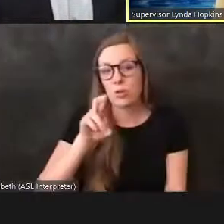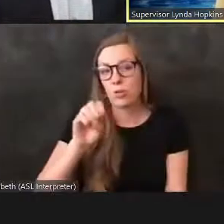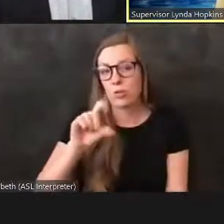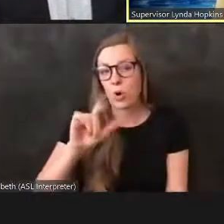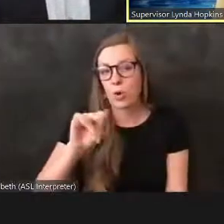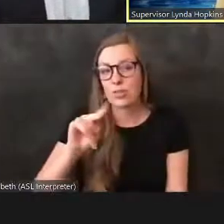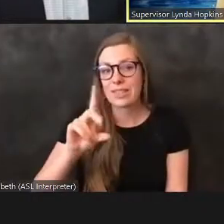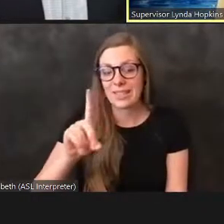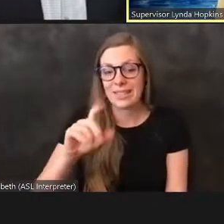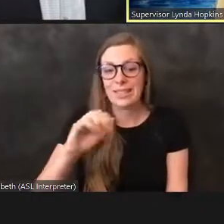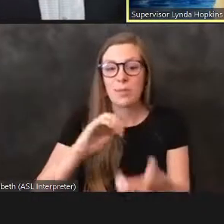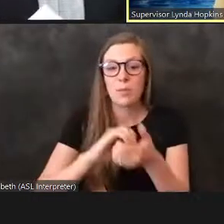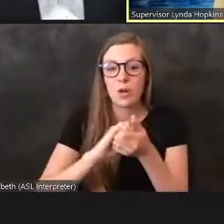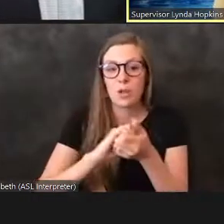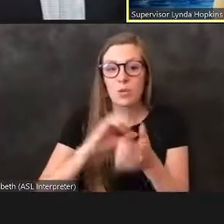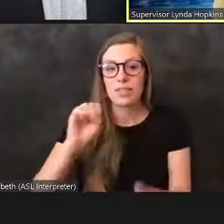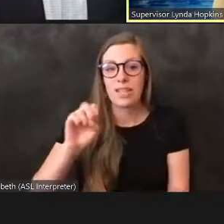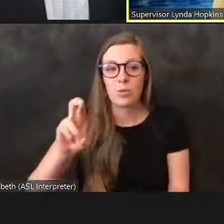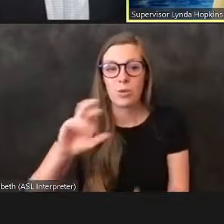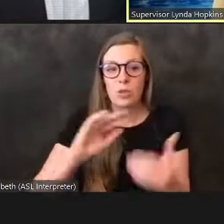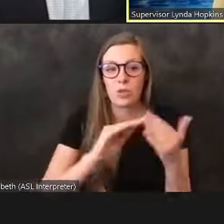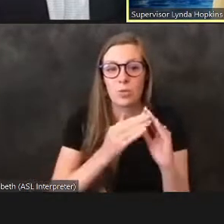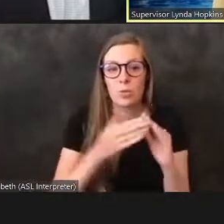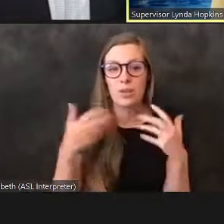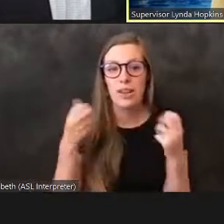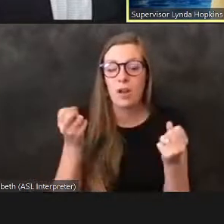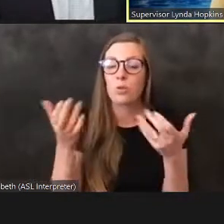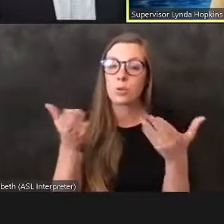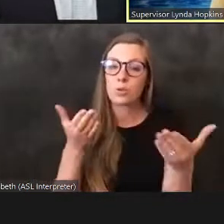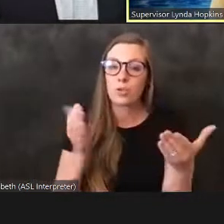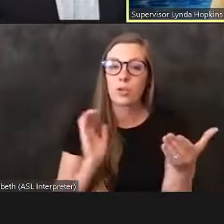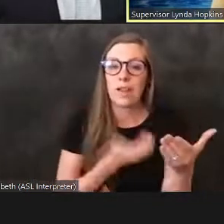nueva clínica de conexión Roseland en asociación con Santa Rosa Gemini